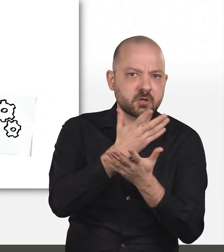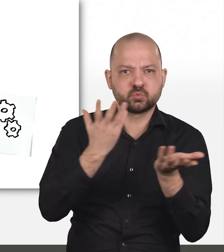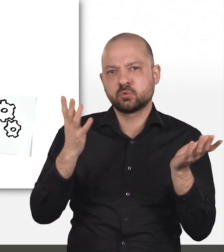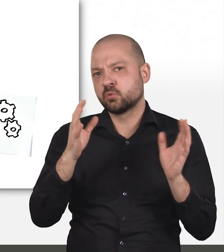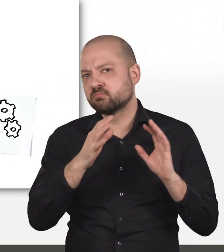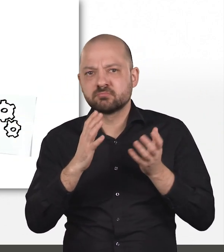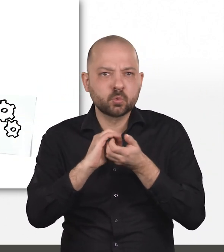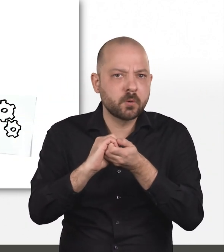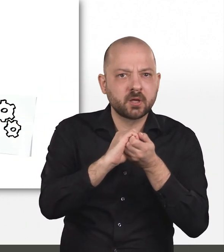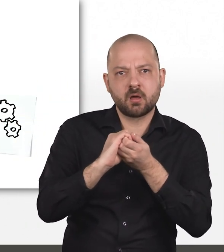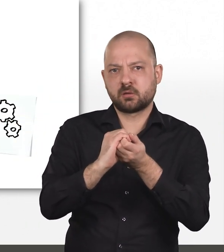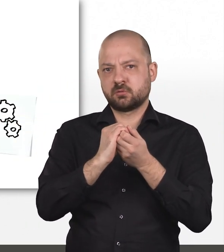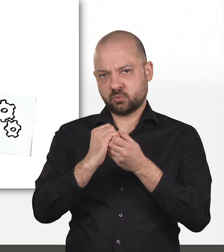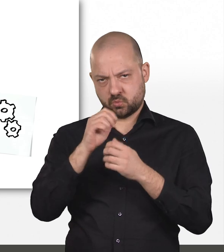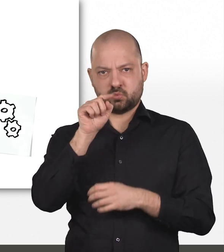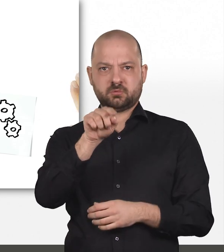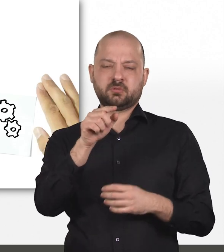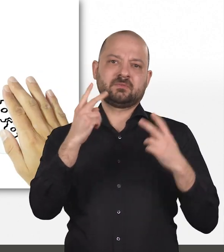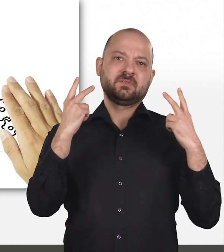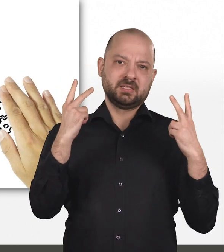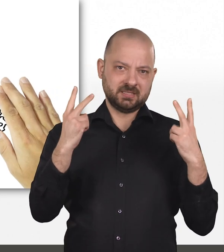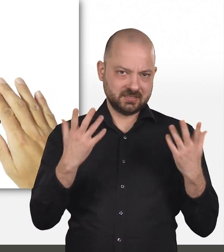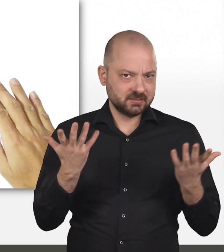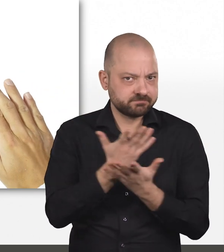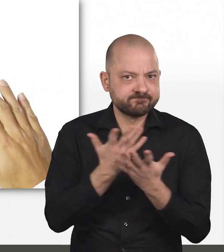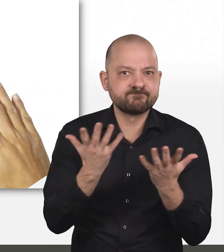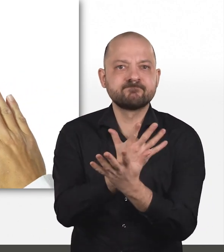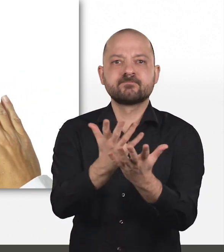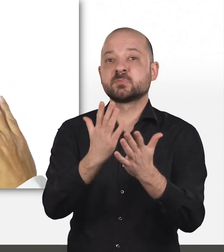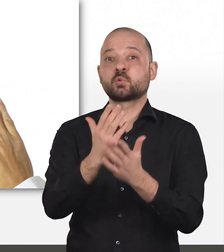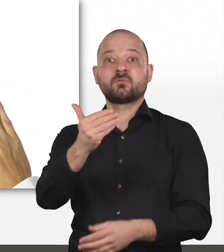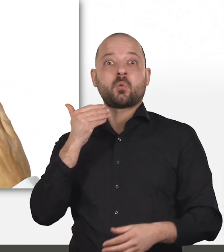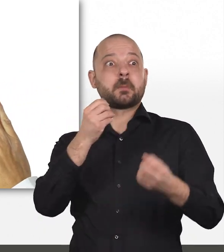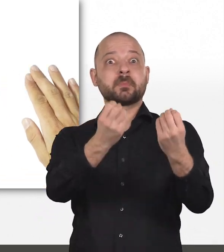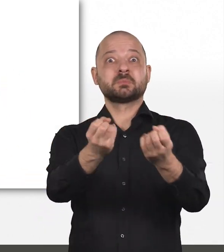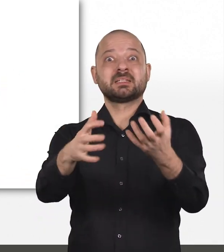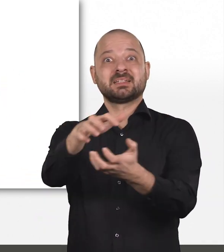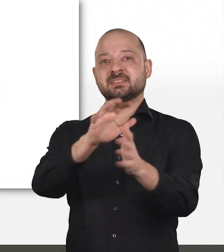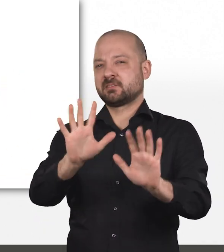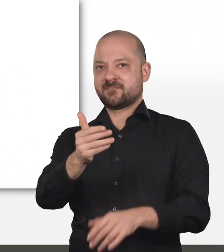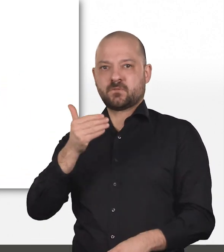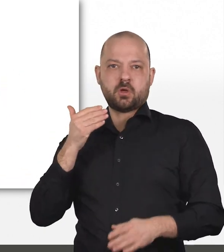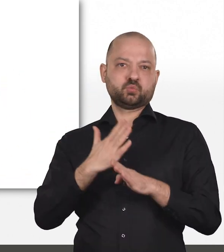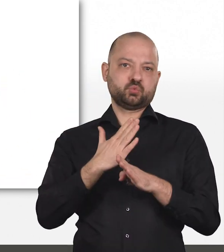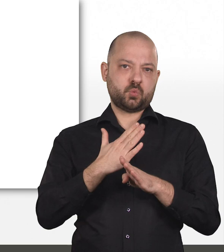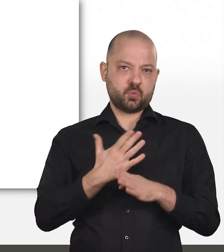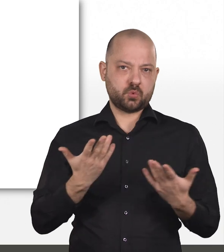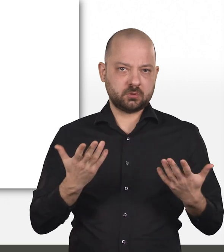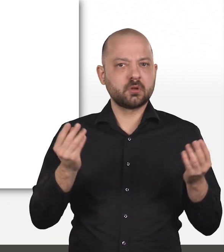Integrierten Risikomanagement großgeschrieben – und das bereits vor möglichen Krisenfällen. Der Austausch erfolgt an verschiedenen